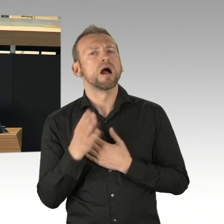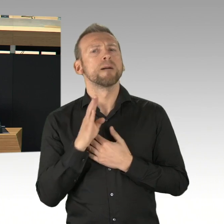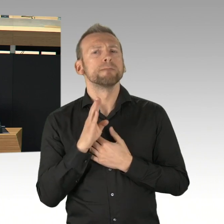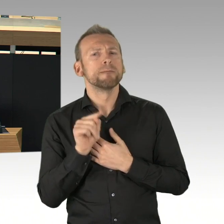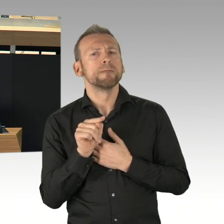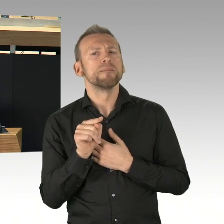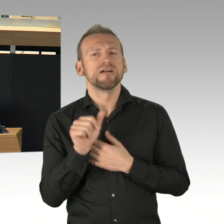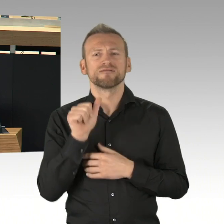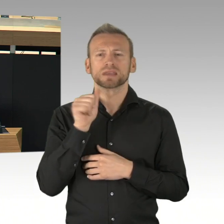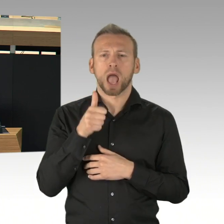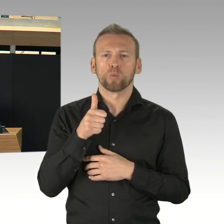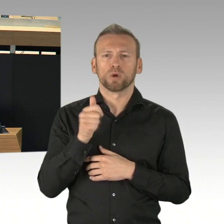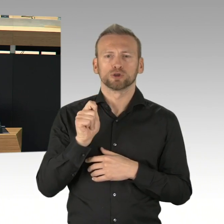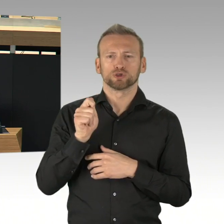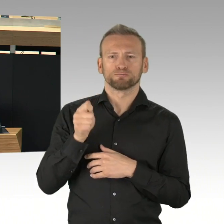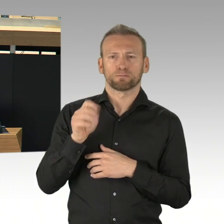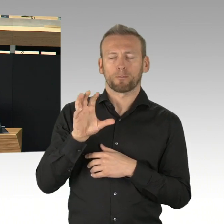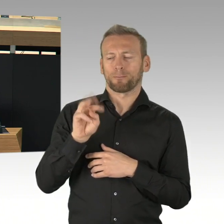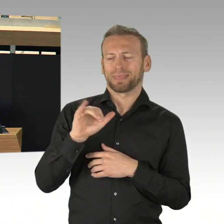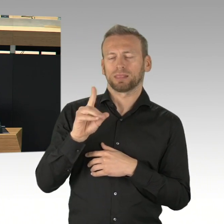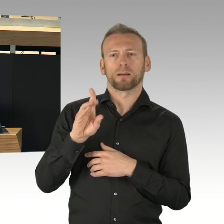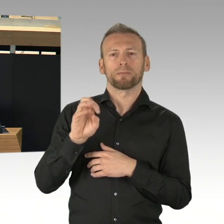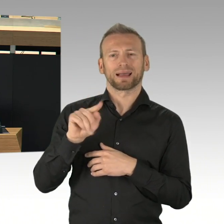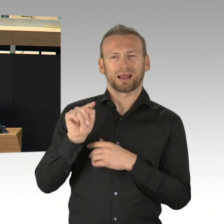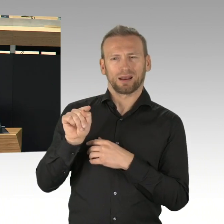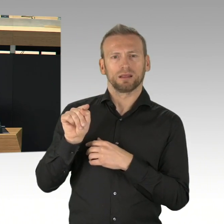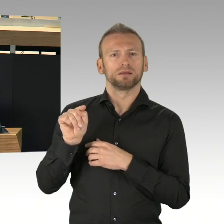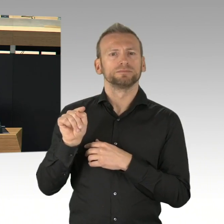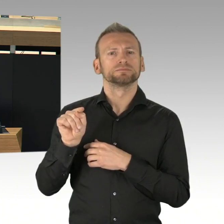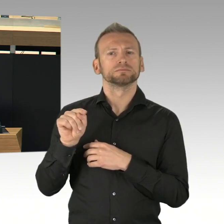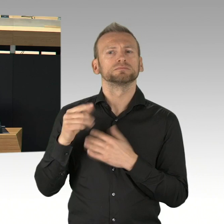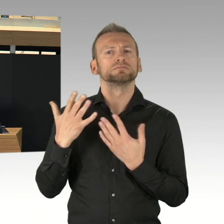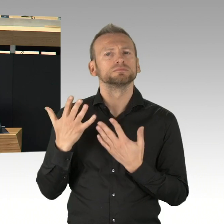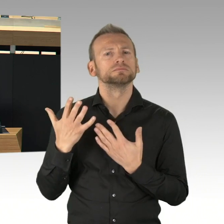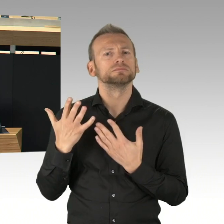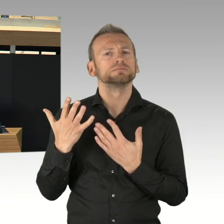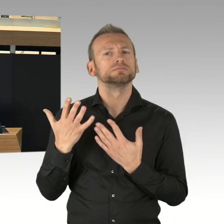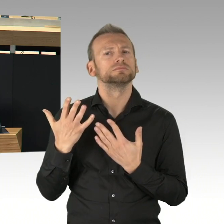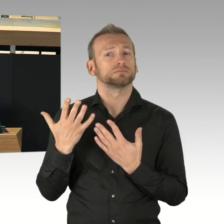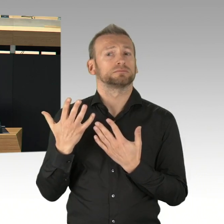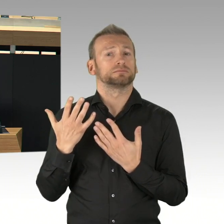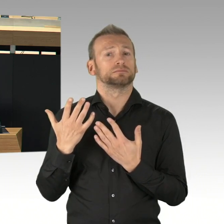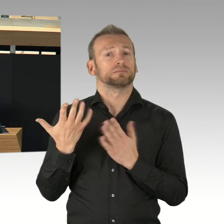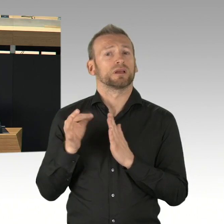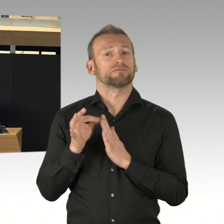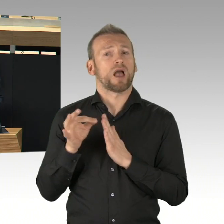Die Mieterinnen und Mieter haben doch in dieser Stadt die Gelegenheit, über die Mietgesetze, auch deutlich gegen Wuchermieten vorzugehen.